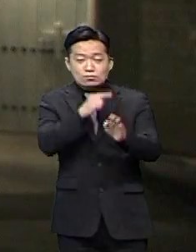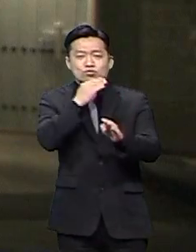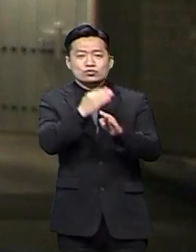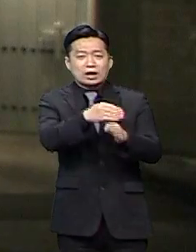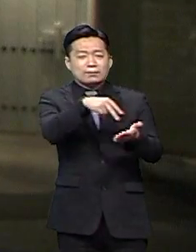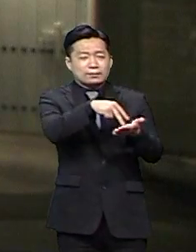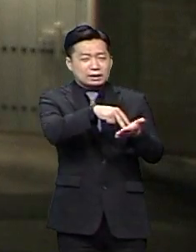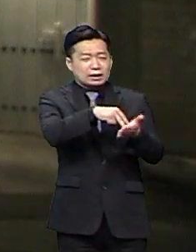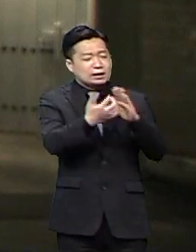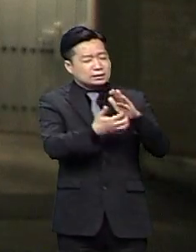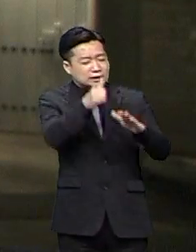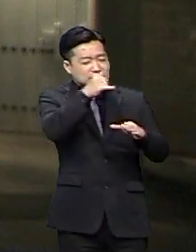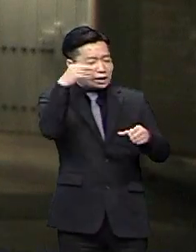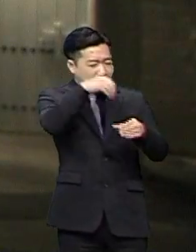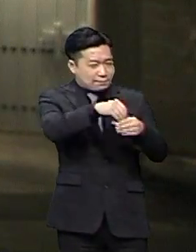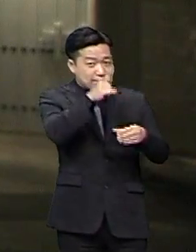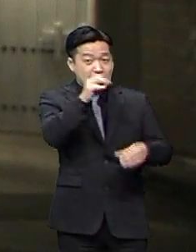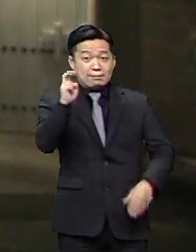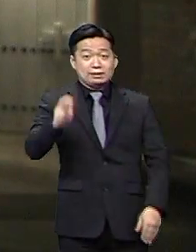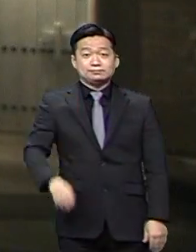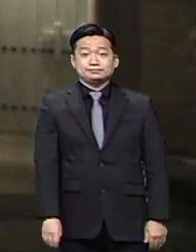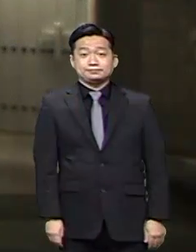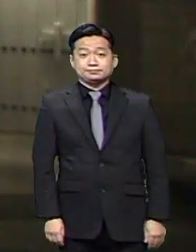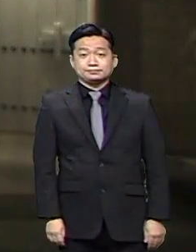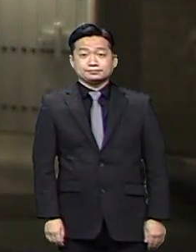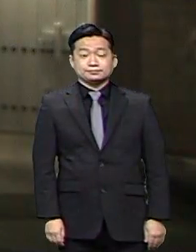의도도 담겼을 가능성이 큽니다. SBS 정경윤입니다.